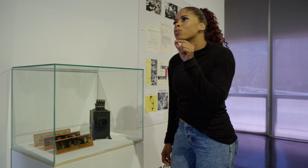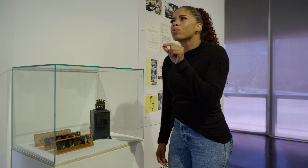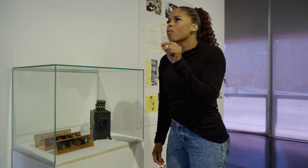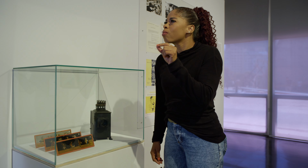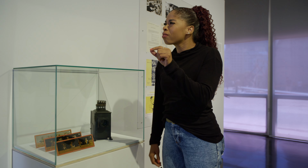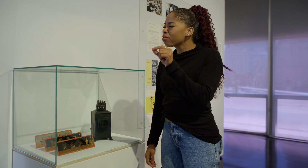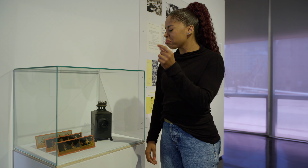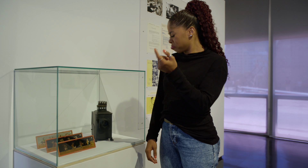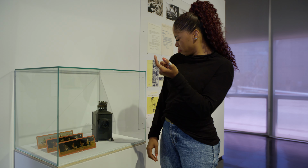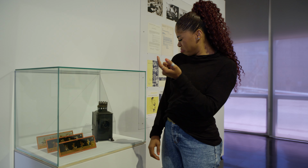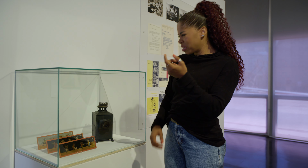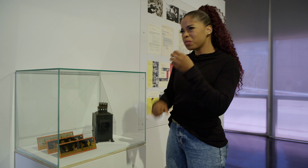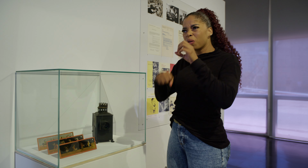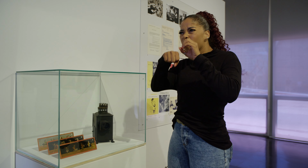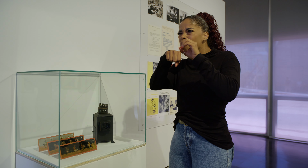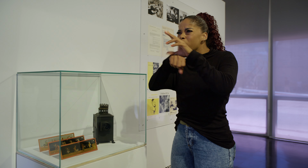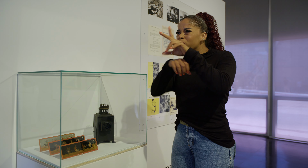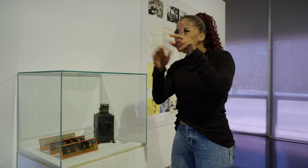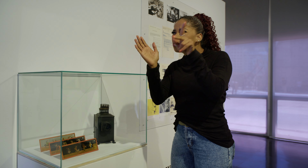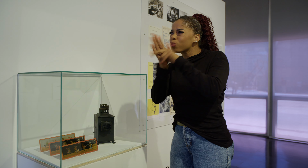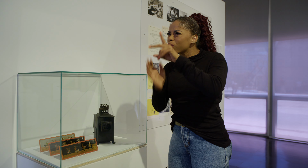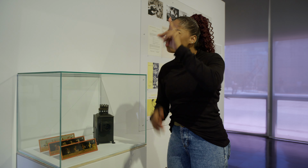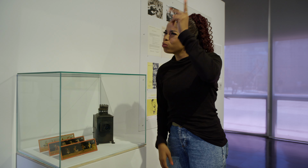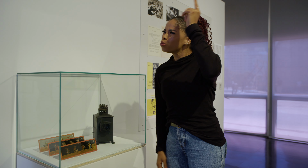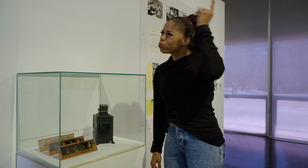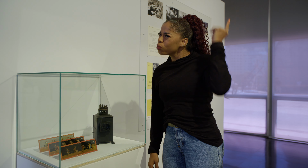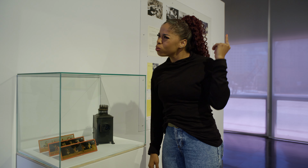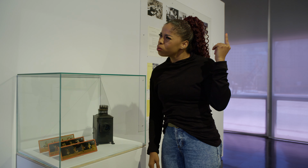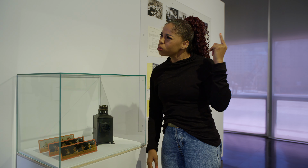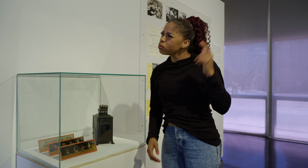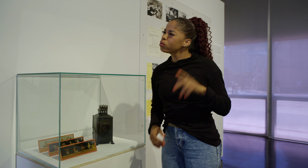O que é isso? Algum tipo de projetor de cinema do passado?